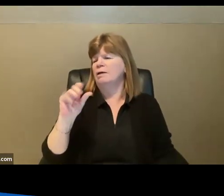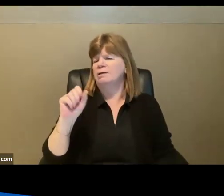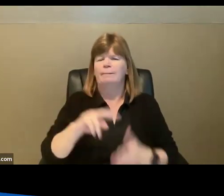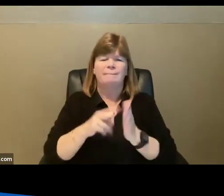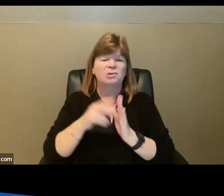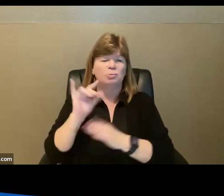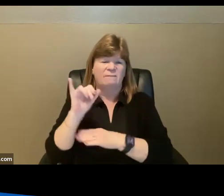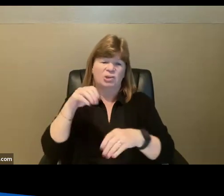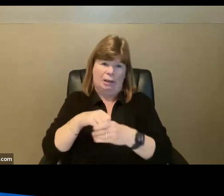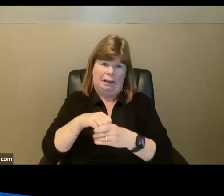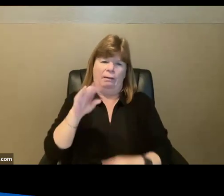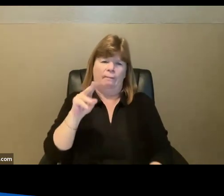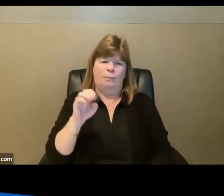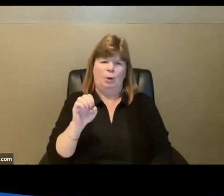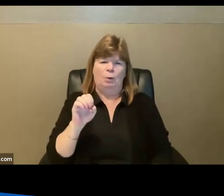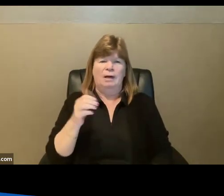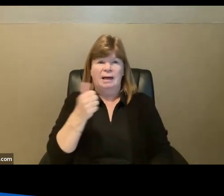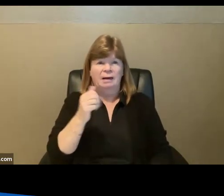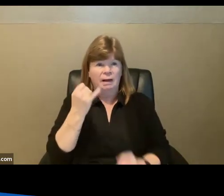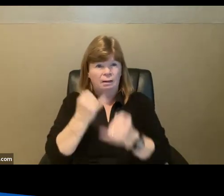Siempre que algo termina en itis, eso es una infección.